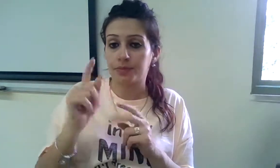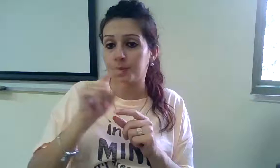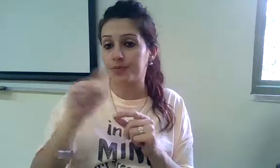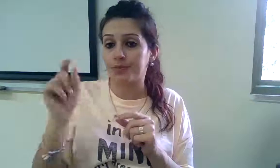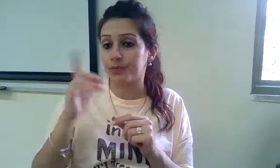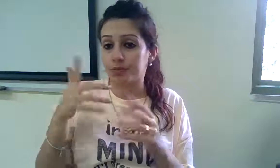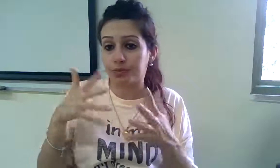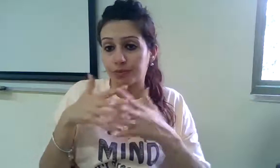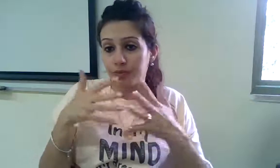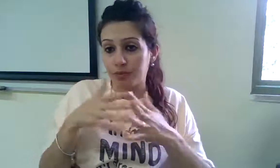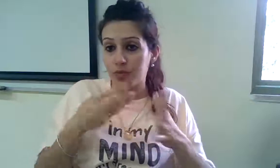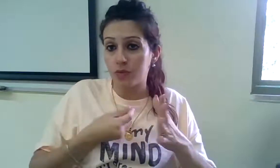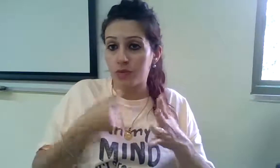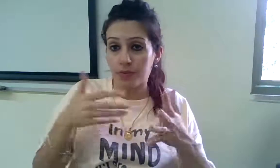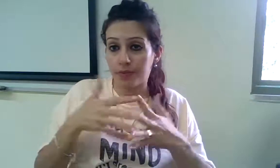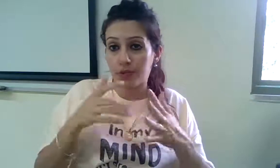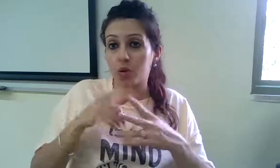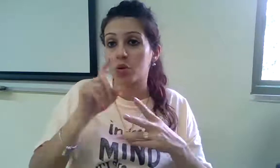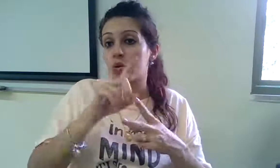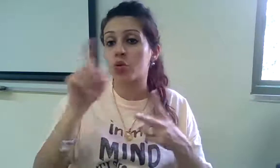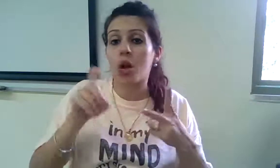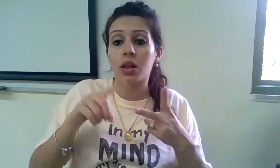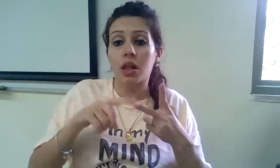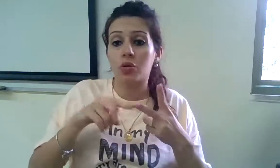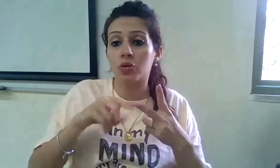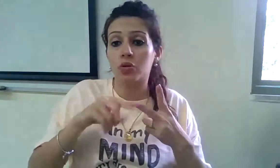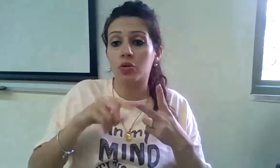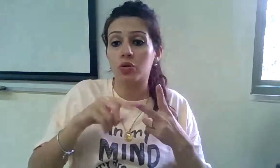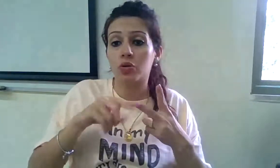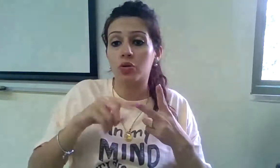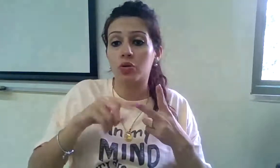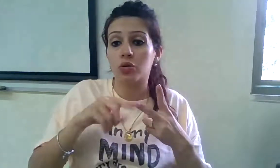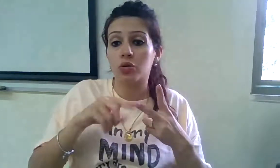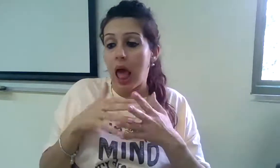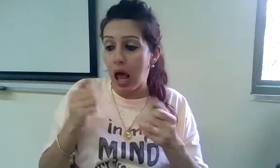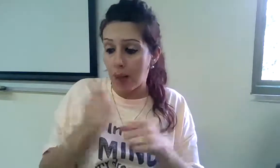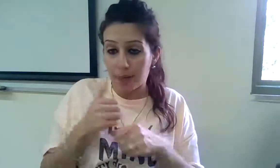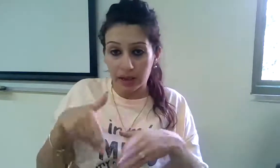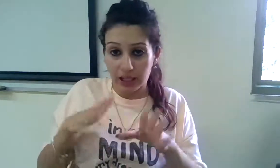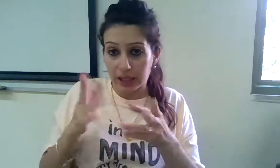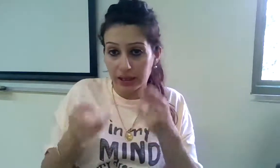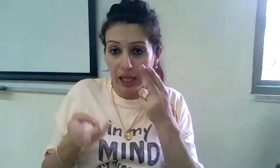يجب على الأطفال تحقيقها ولكنك تقوم بتقييم